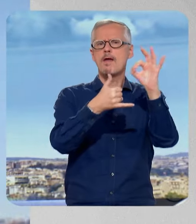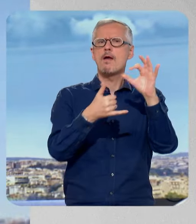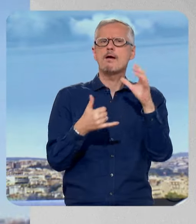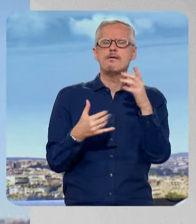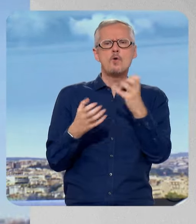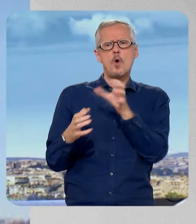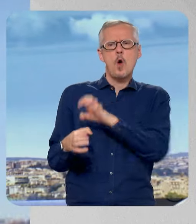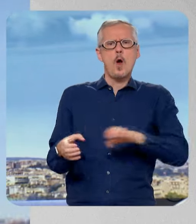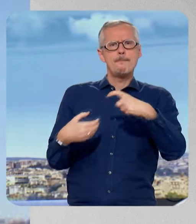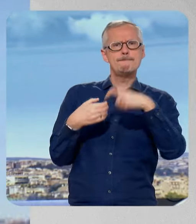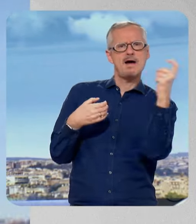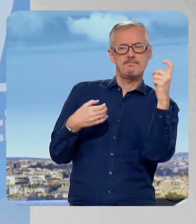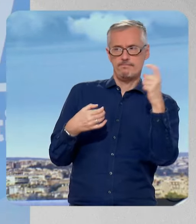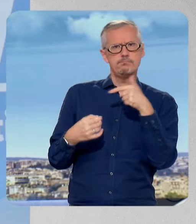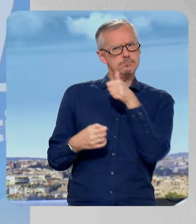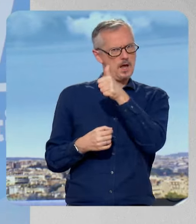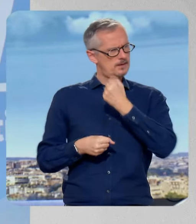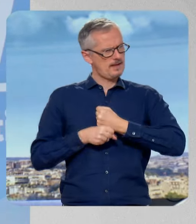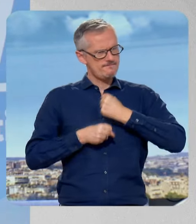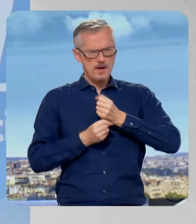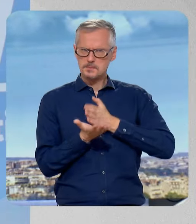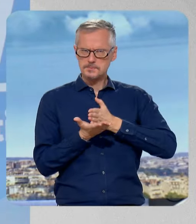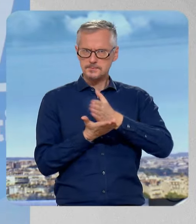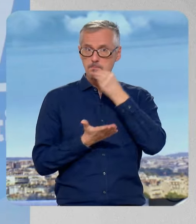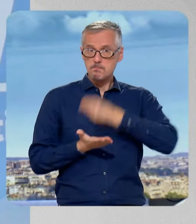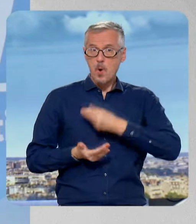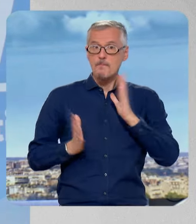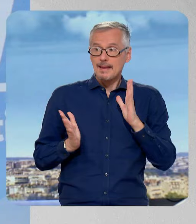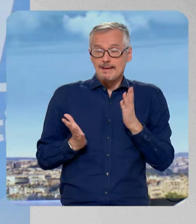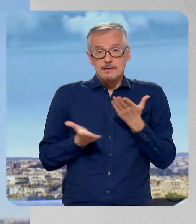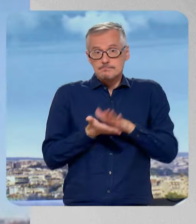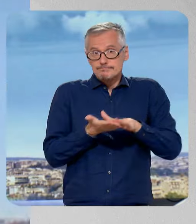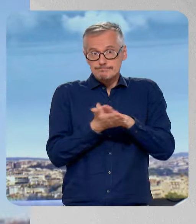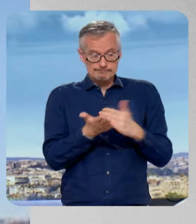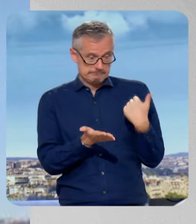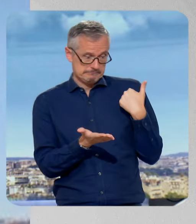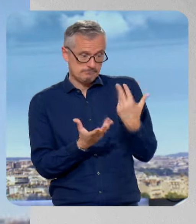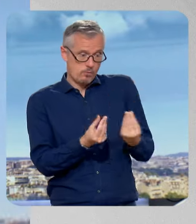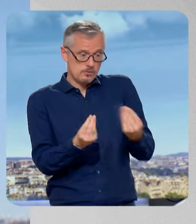ne respecte pas le vote des Français. La personnalité de M.Barnier est tout à fait respectable.